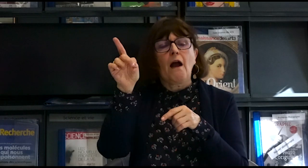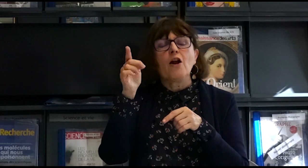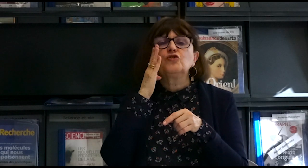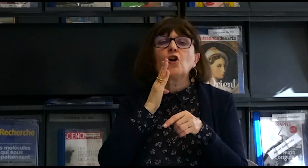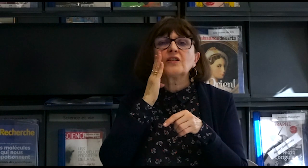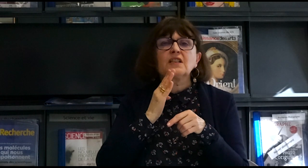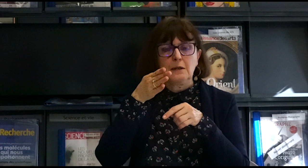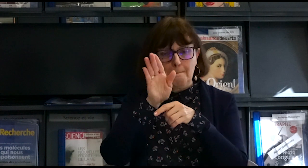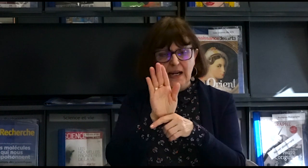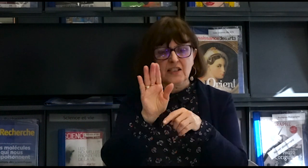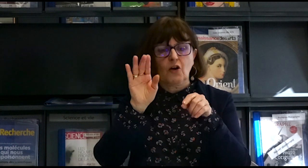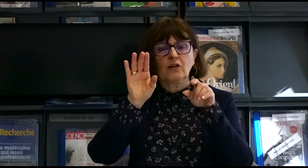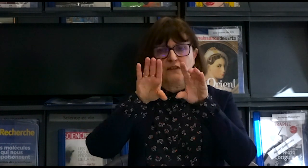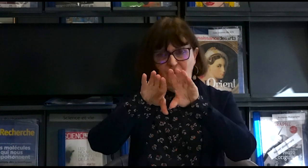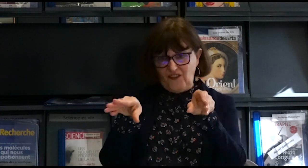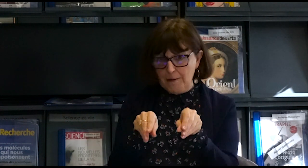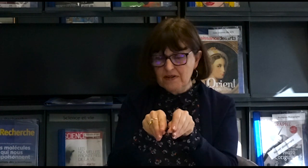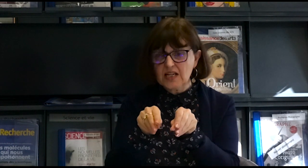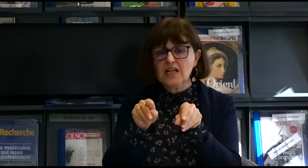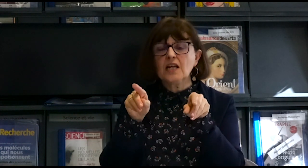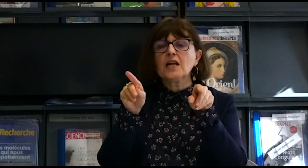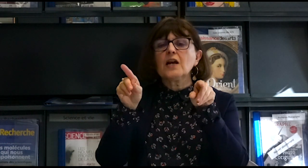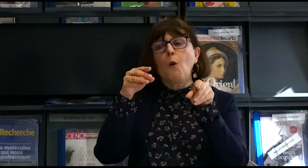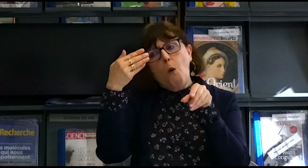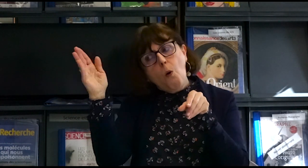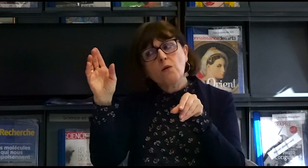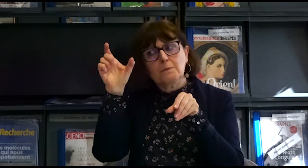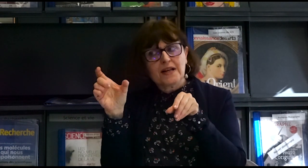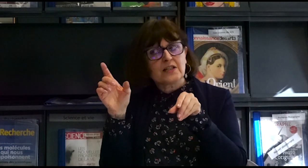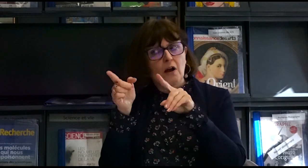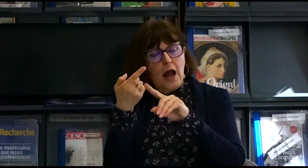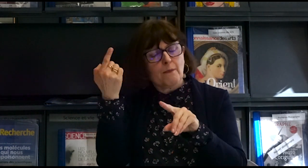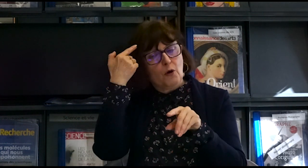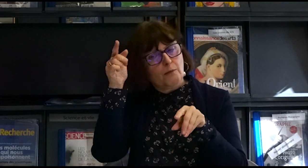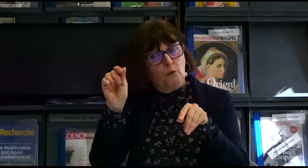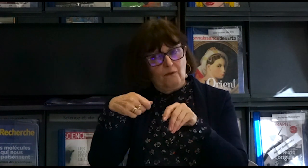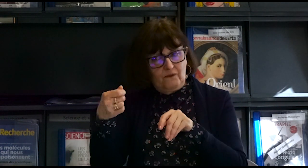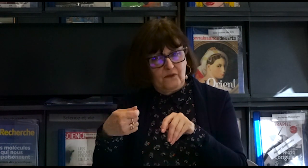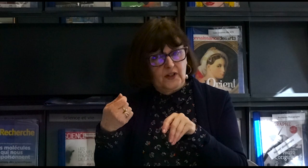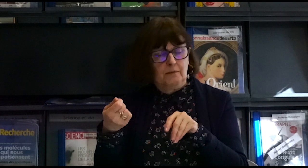Elle m’a gentiment présenté la famille de James Castle et d'autres personnes importantes pour le film.